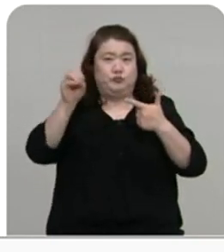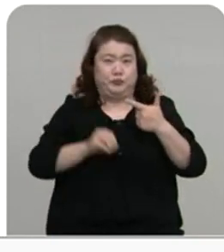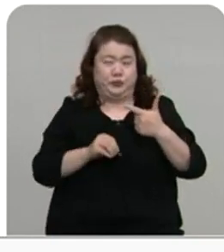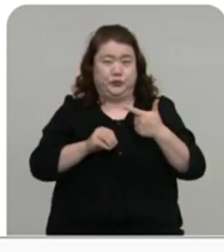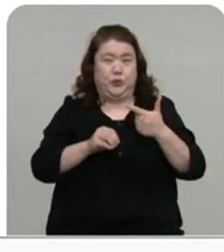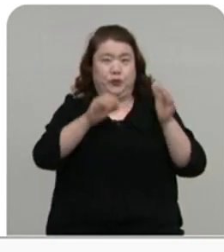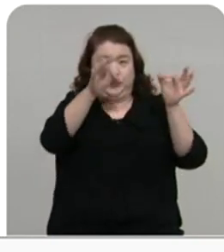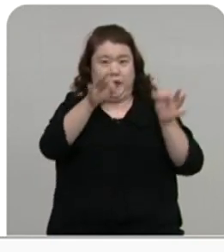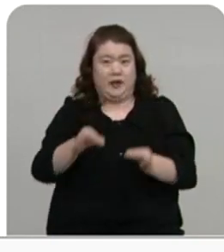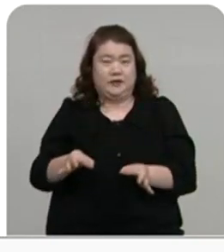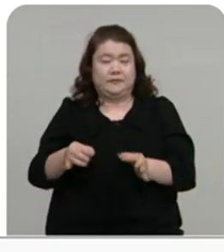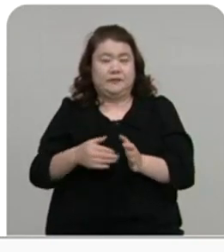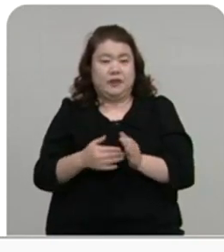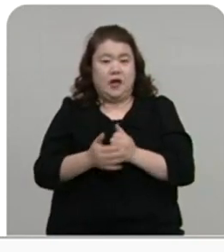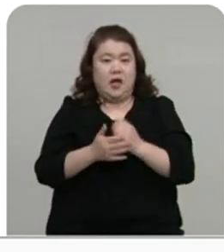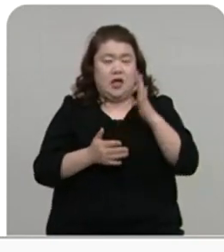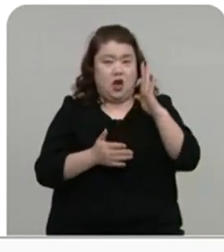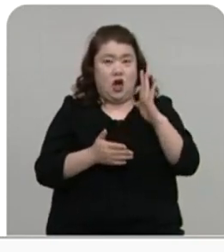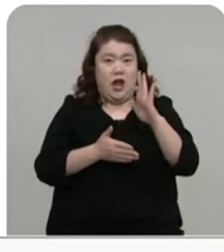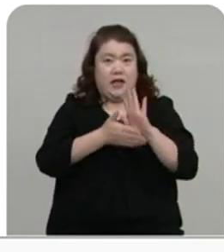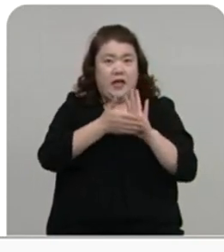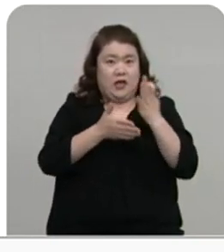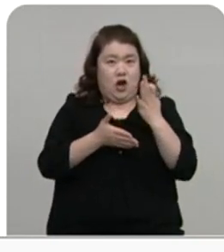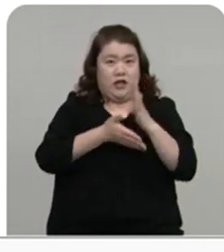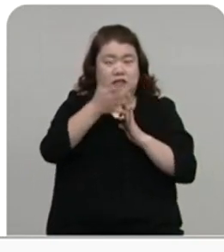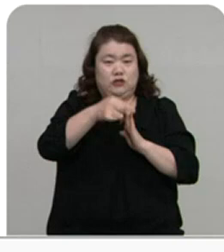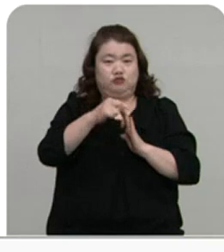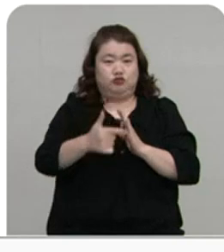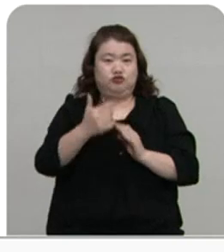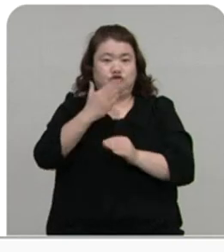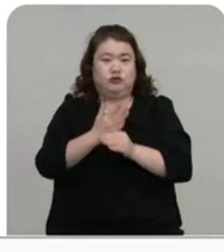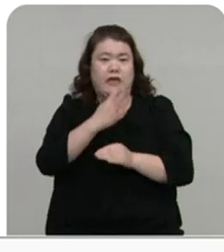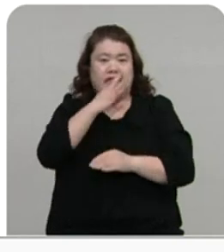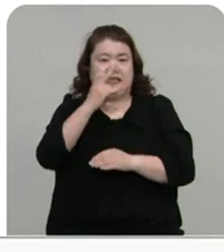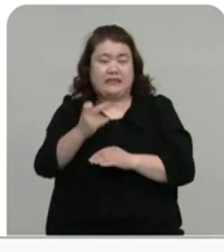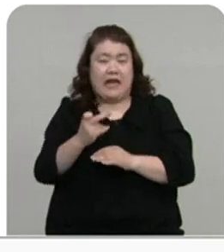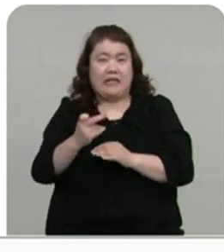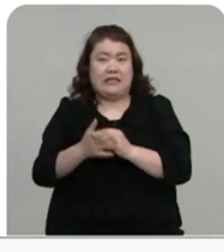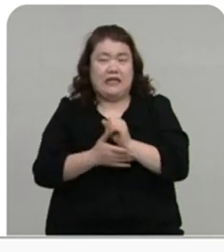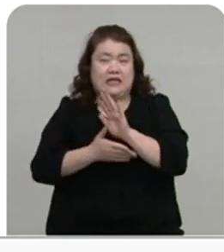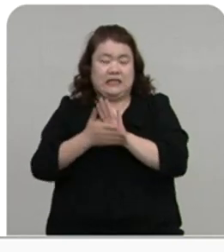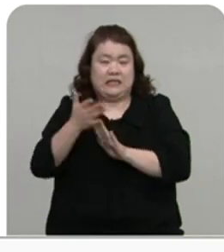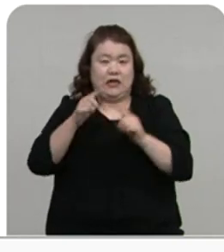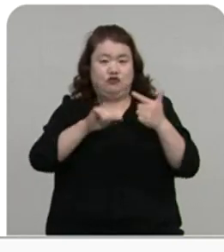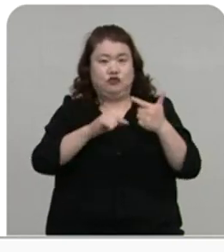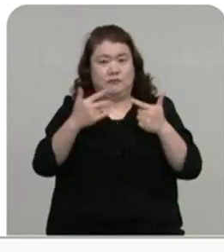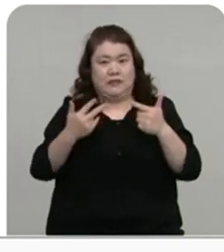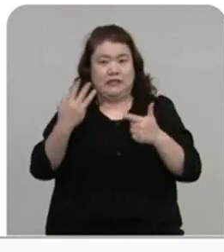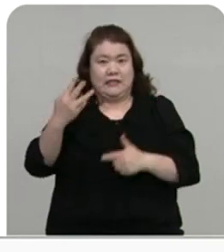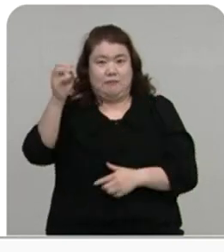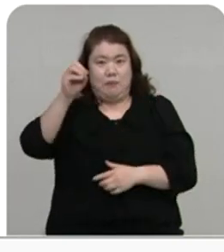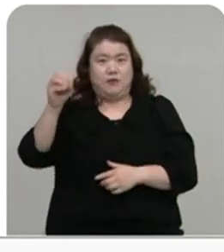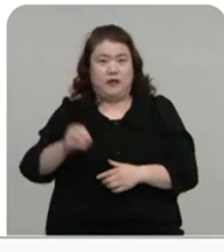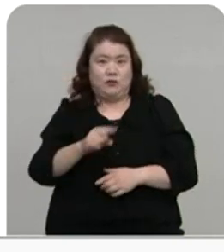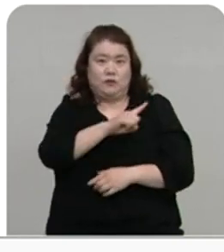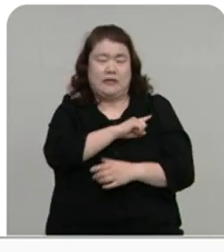14개 시군 가운데는 익산시가 6.7 3% 떨어져 하락률이 가장 높았고